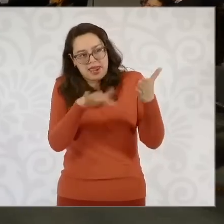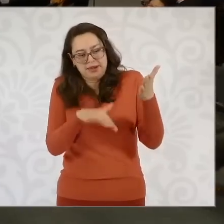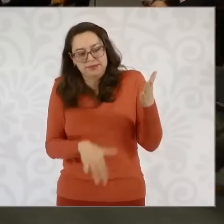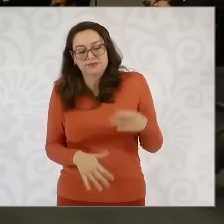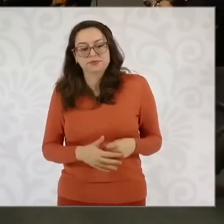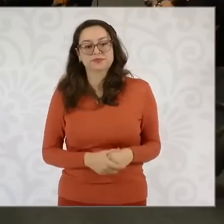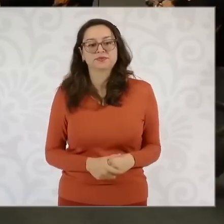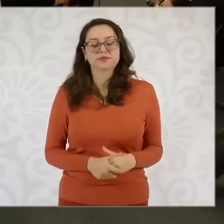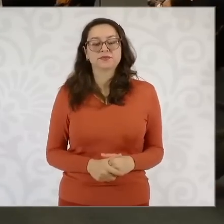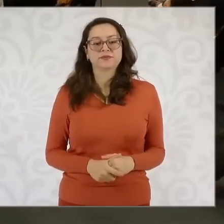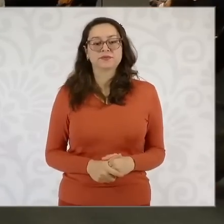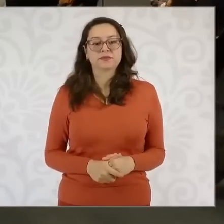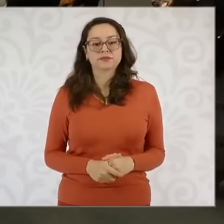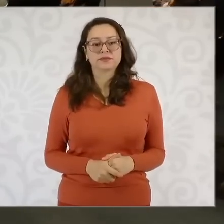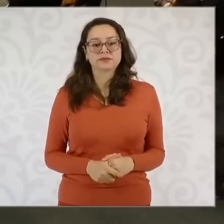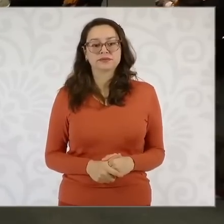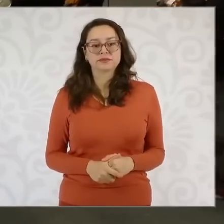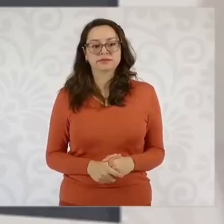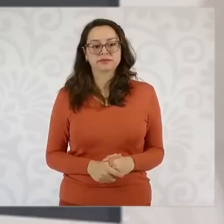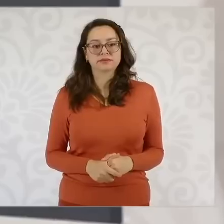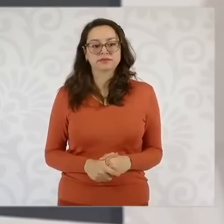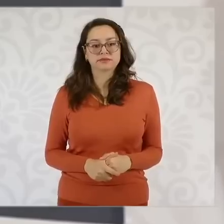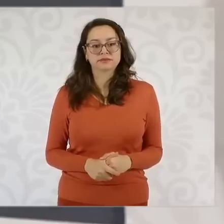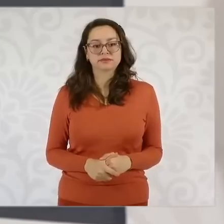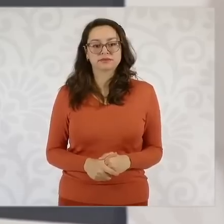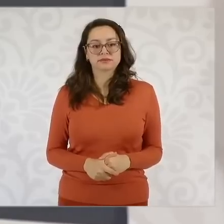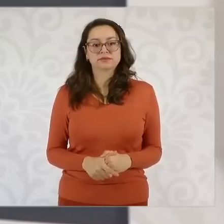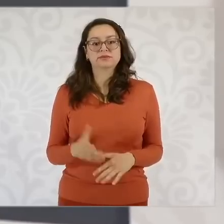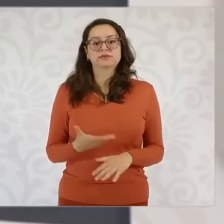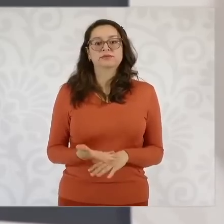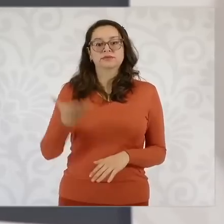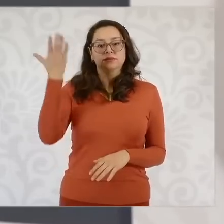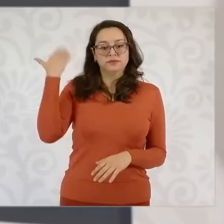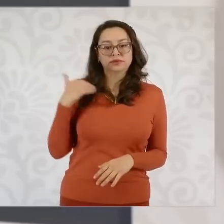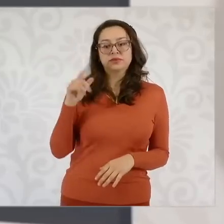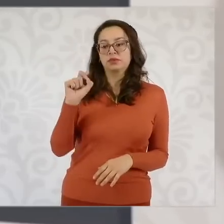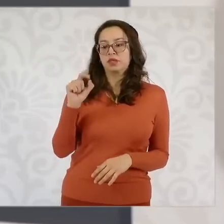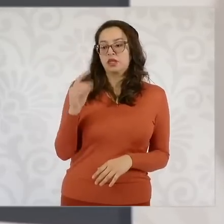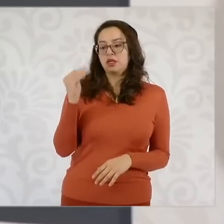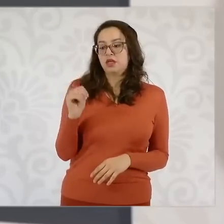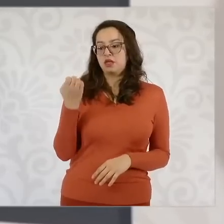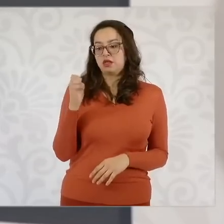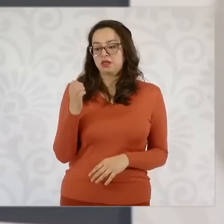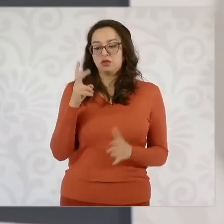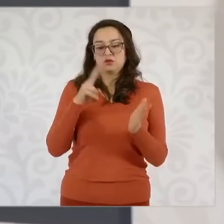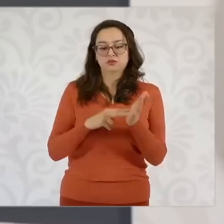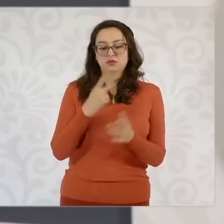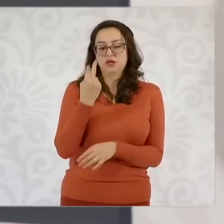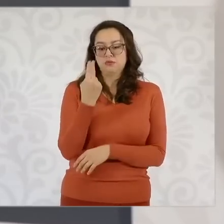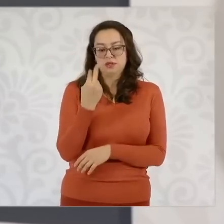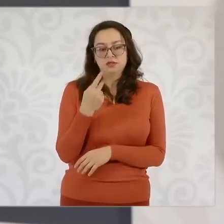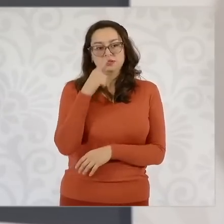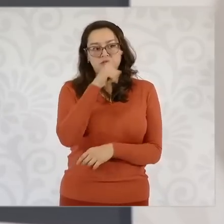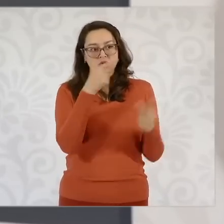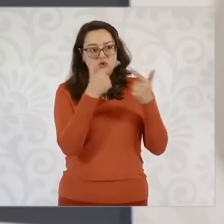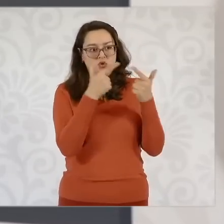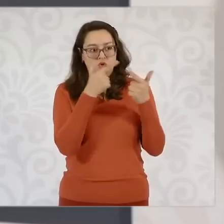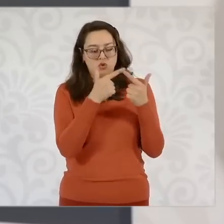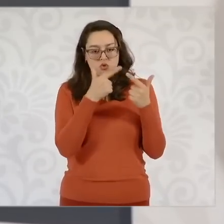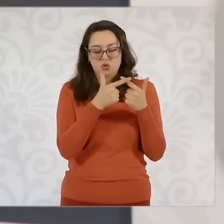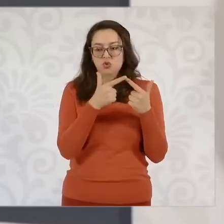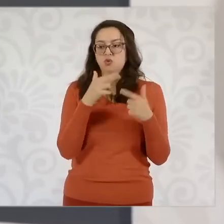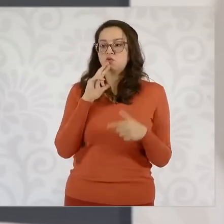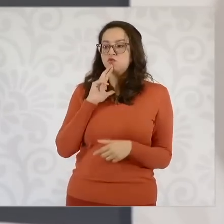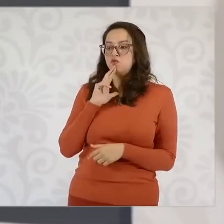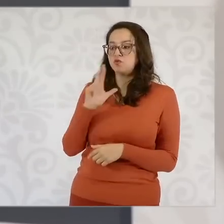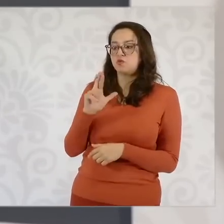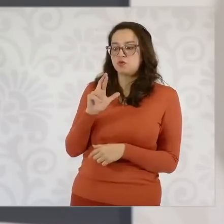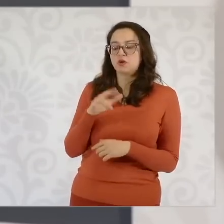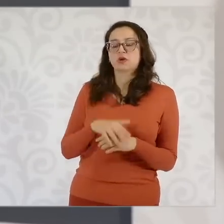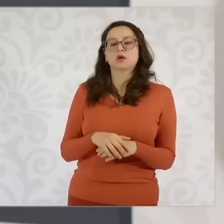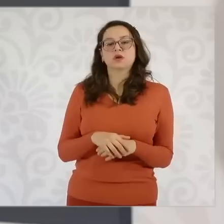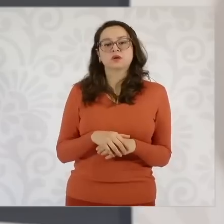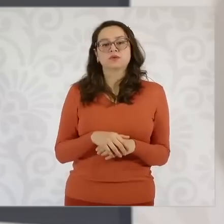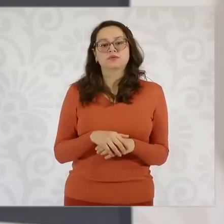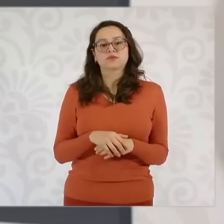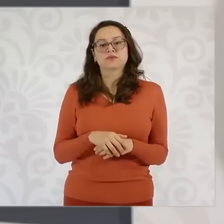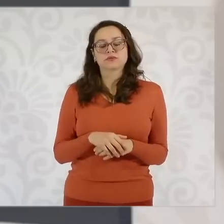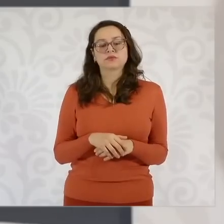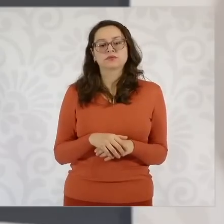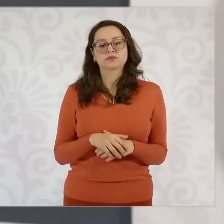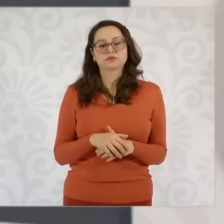respuesta a la carta que nos envió el 29 de enero de 2025 al coo eh que lo